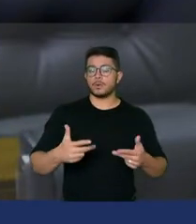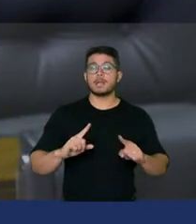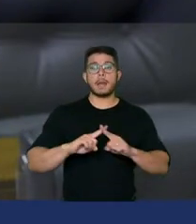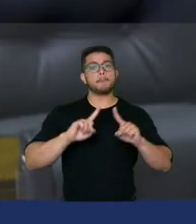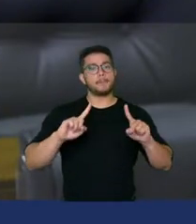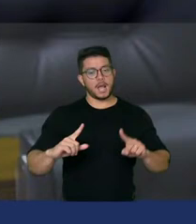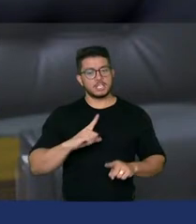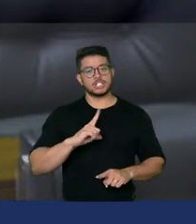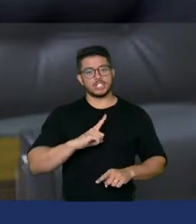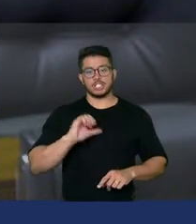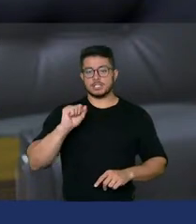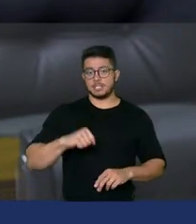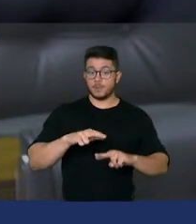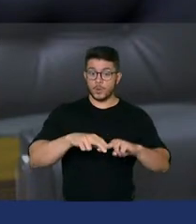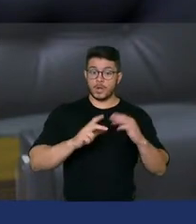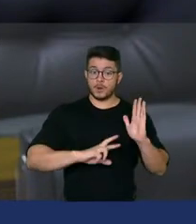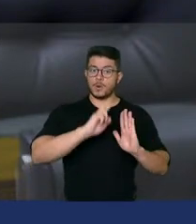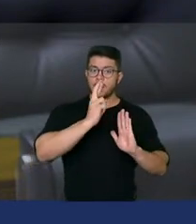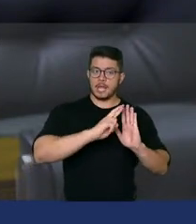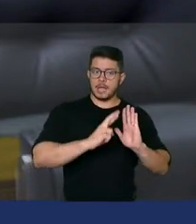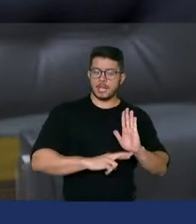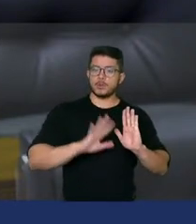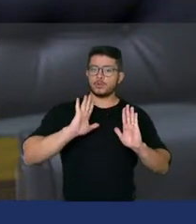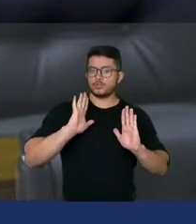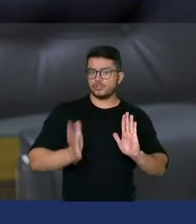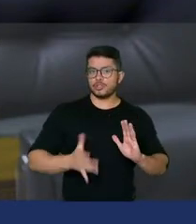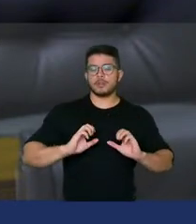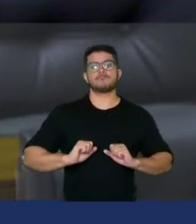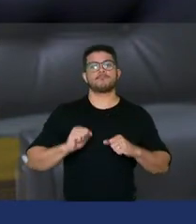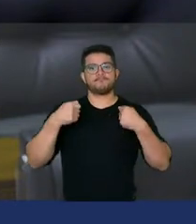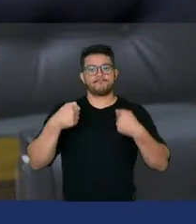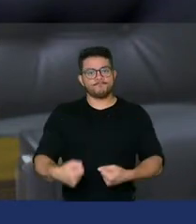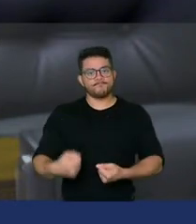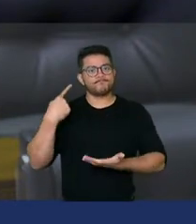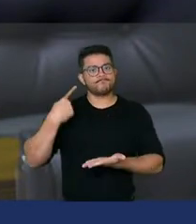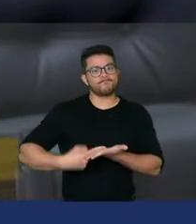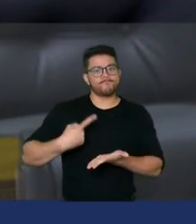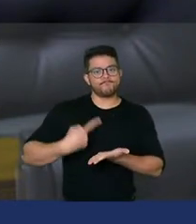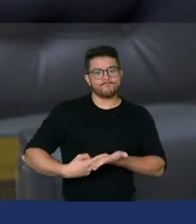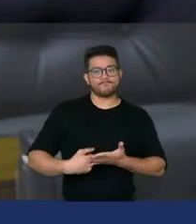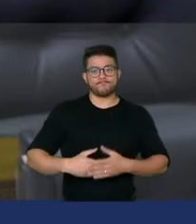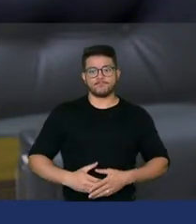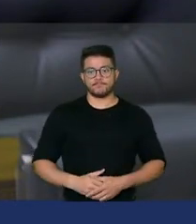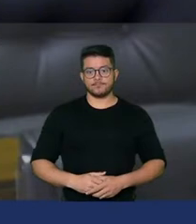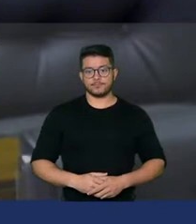NÃO SANCIONAR QUANDO HOUVE É ... ENTRE O RELATOR, FEZ UM ESFORÇO IMENSO PARA QUE ESSE ACORDO COM O GOVERNO ACONTECESSE E O COMPROMISSO DO NÃO VETO. [SOA A CAMPAINHA].